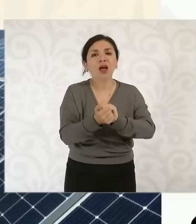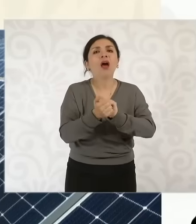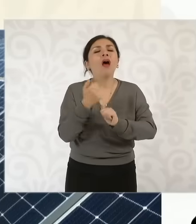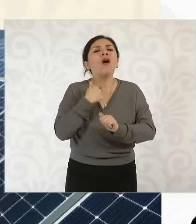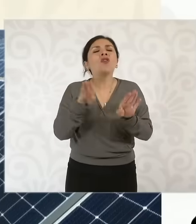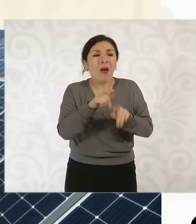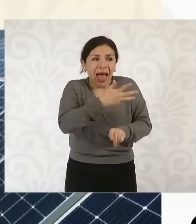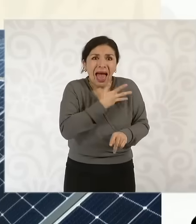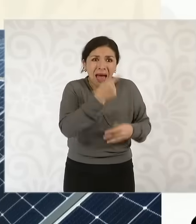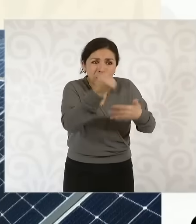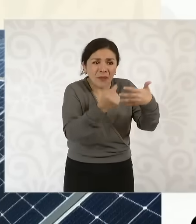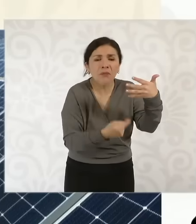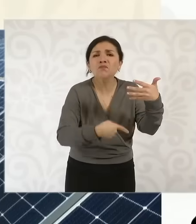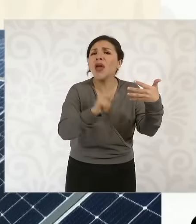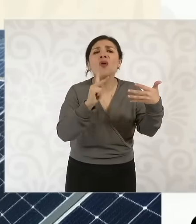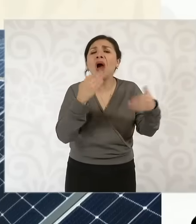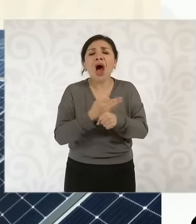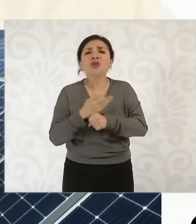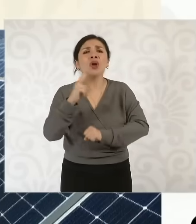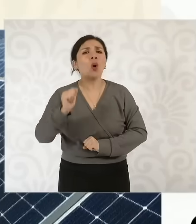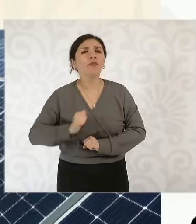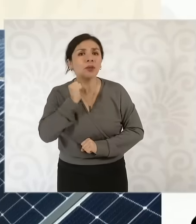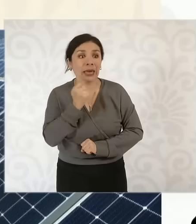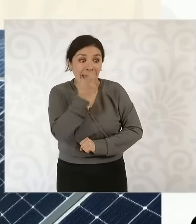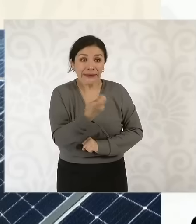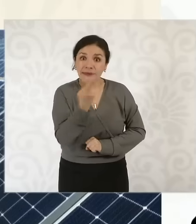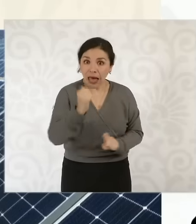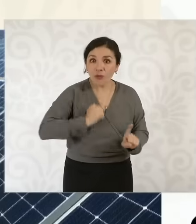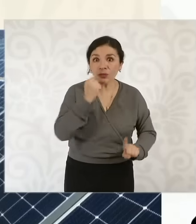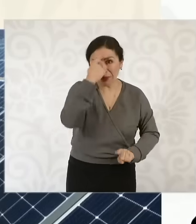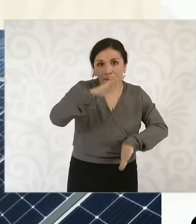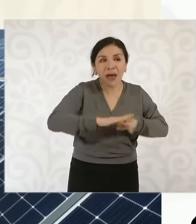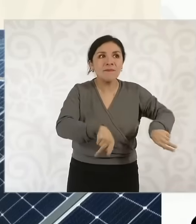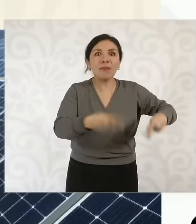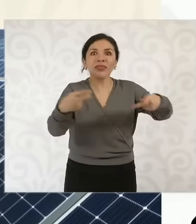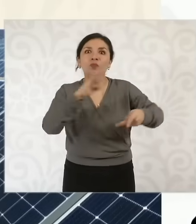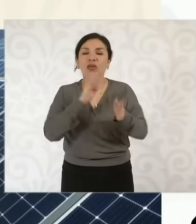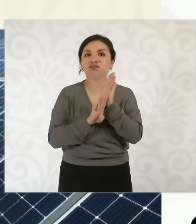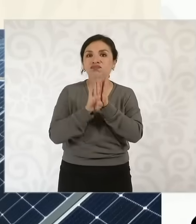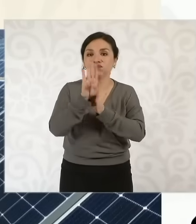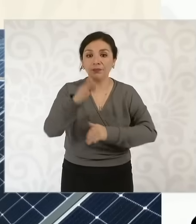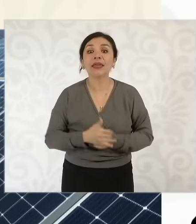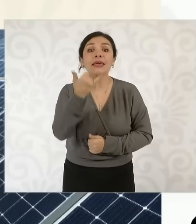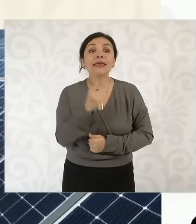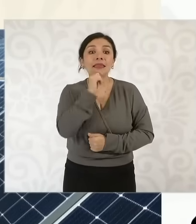vamos a aprovechar para tener mejores ventas y eh vamos a también comercializar parte de de